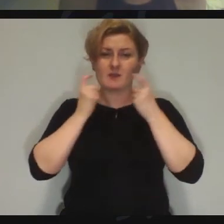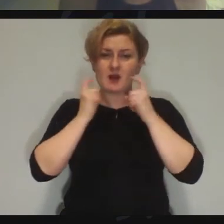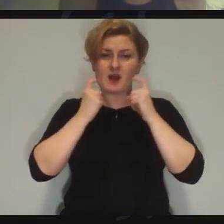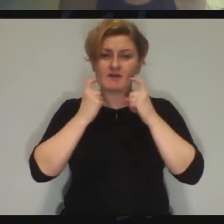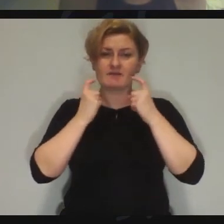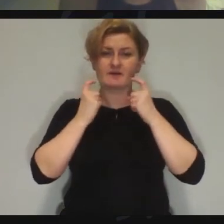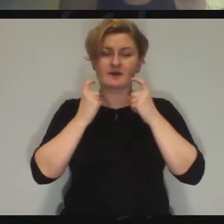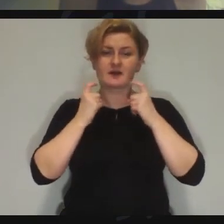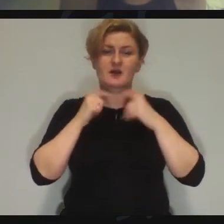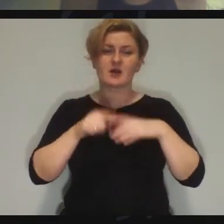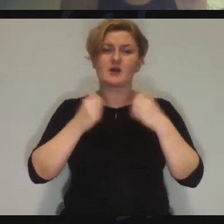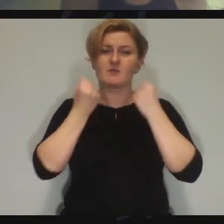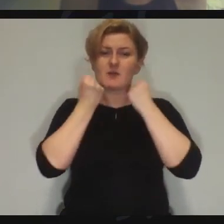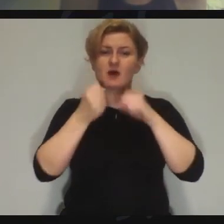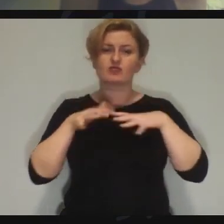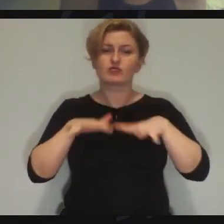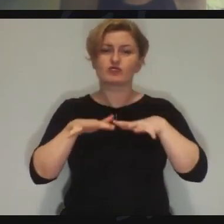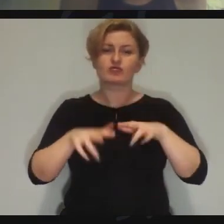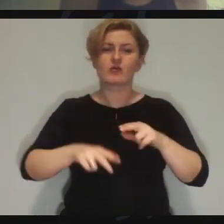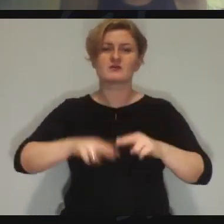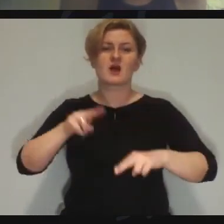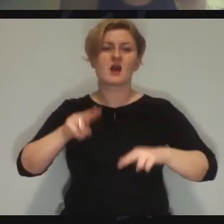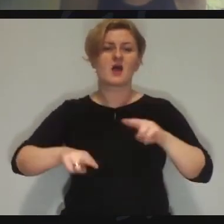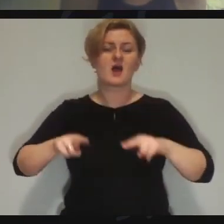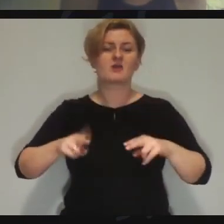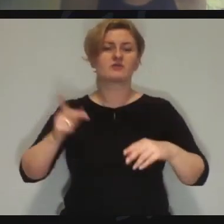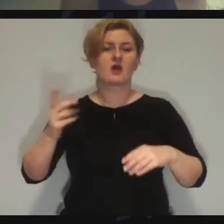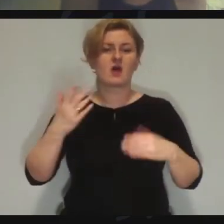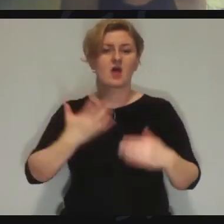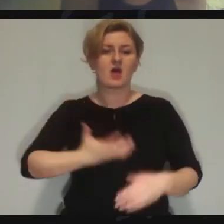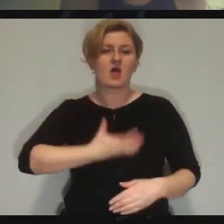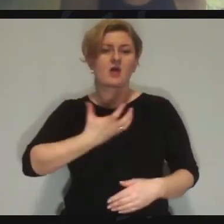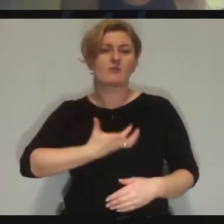Bardzo dużo zależy też od kondycji emocjonalnej chłopaków,